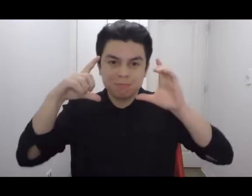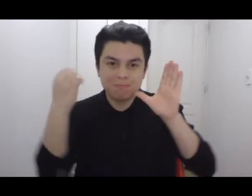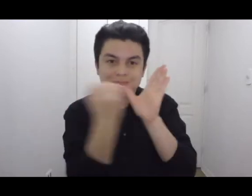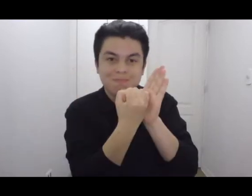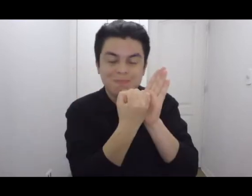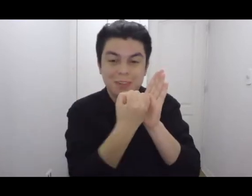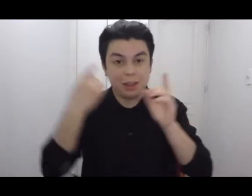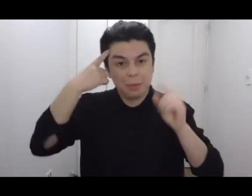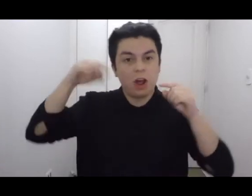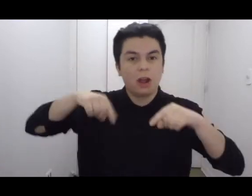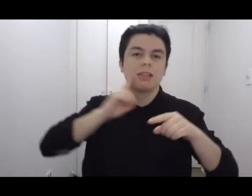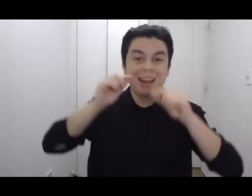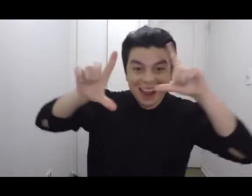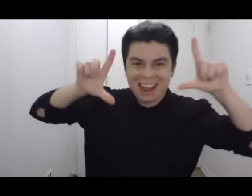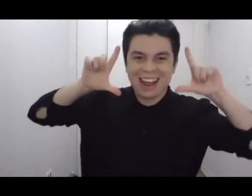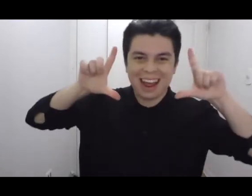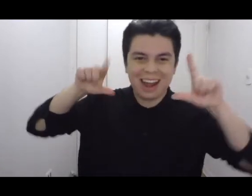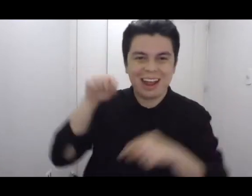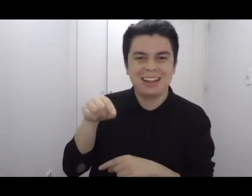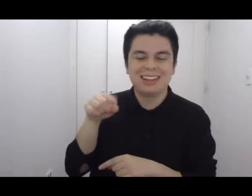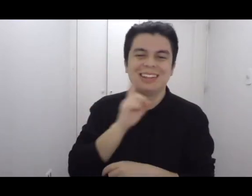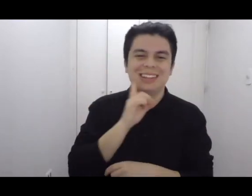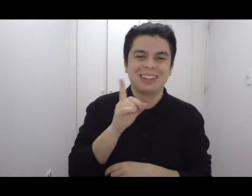Poquito - me gusta comer rico y gastar poquito-